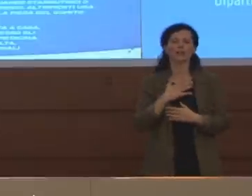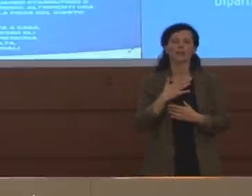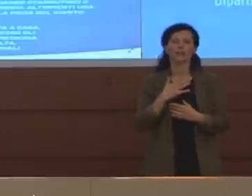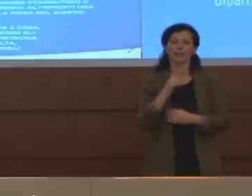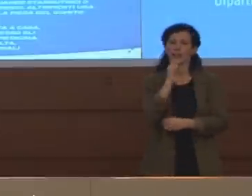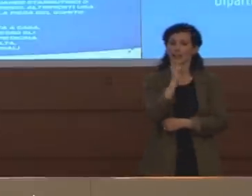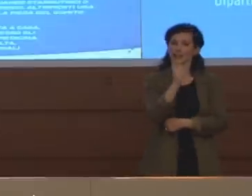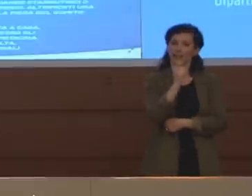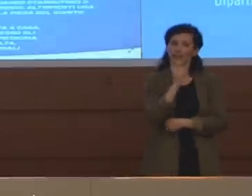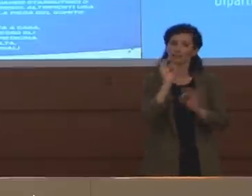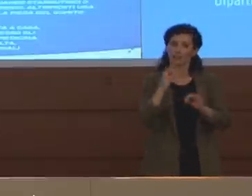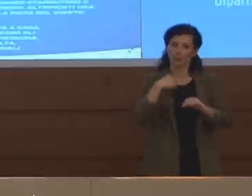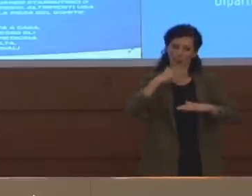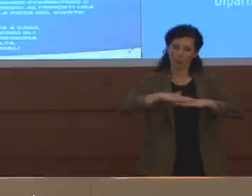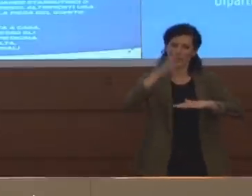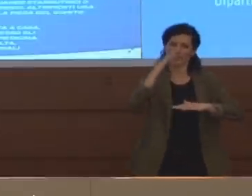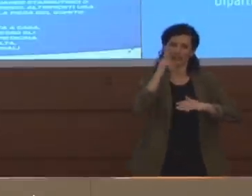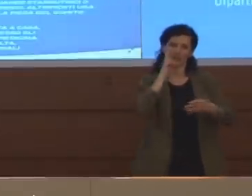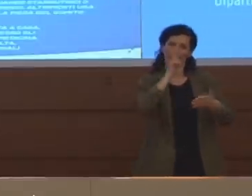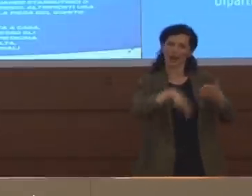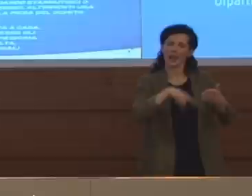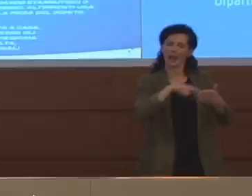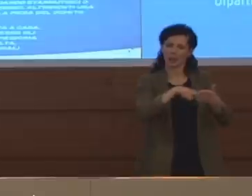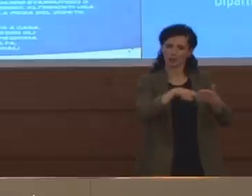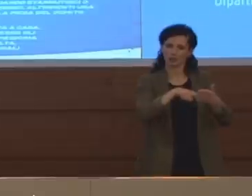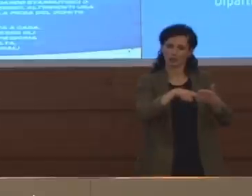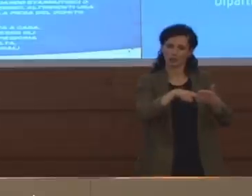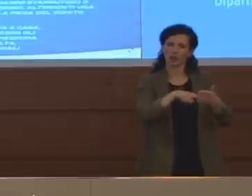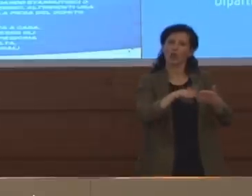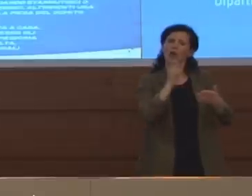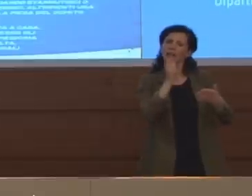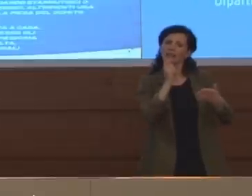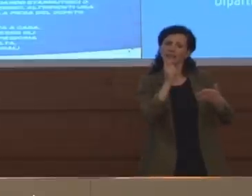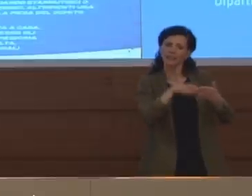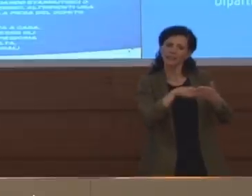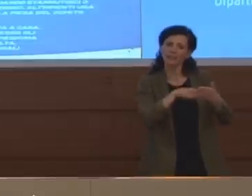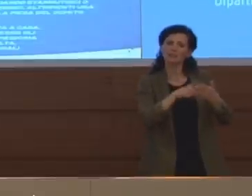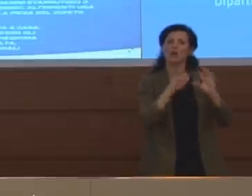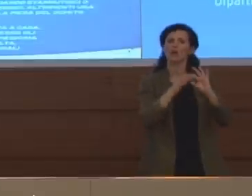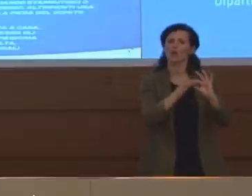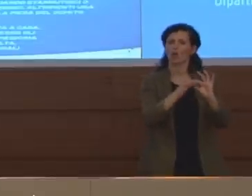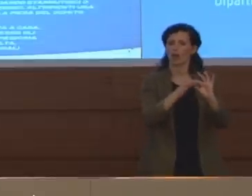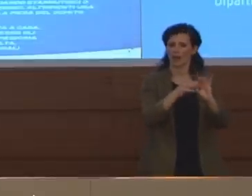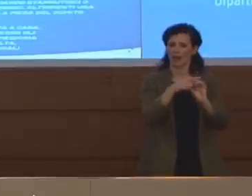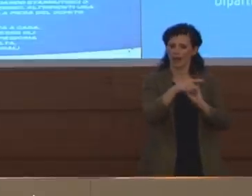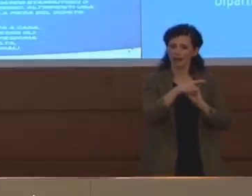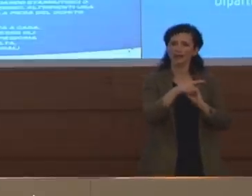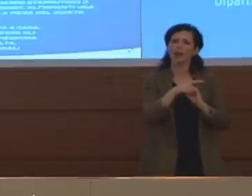letto questa mattina da parte di un collega intensivista che lavora presso